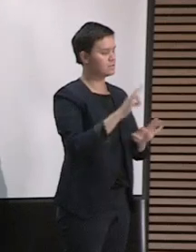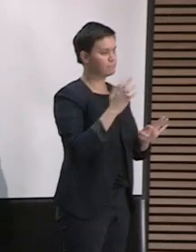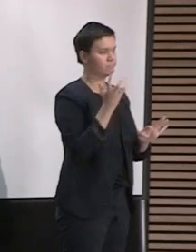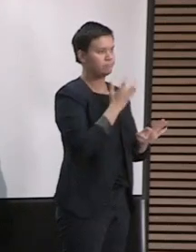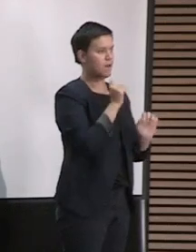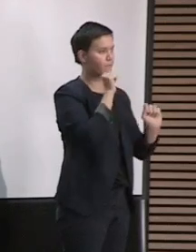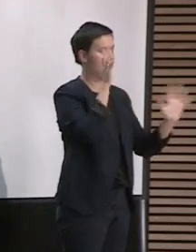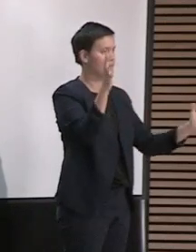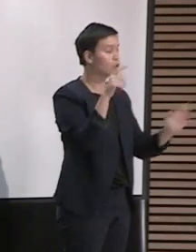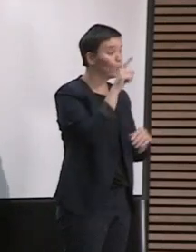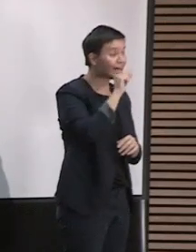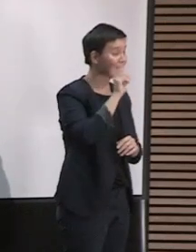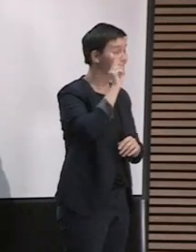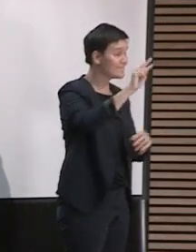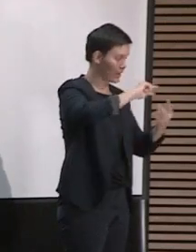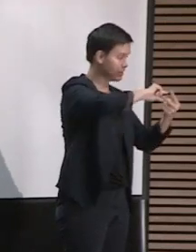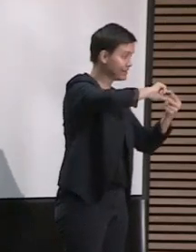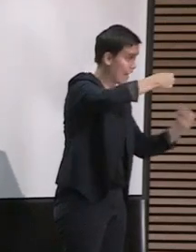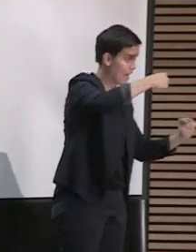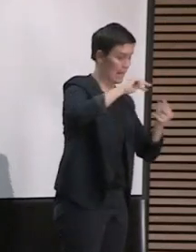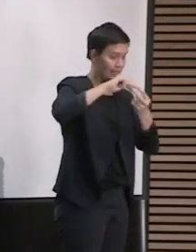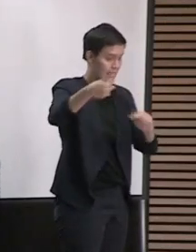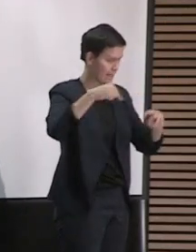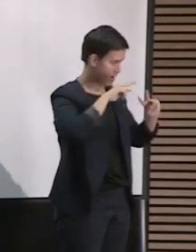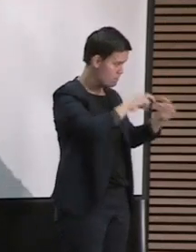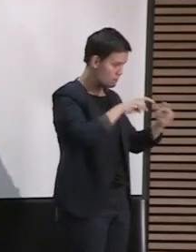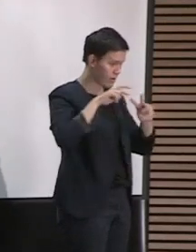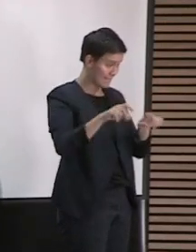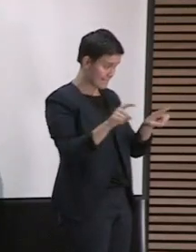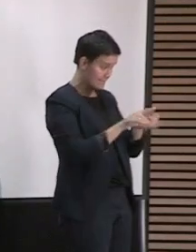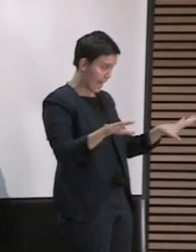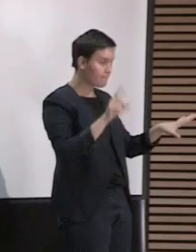tatari matou kia whiwhi i nga taipitopito whakamutunga mo te